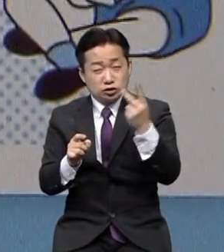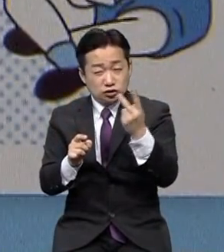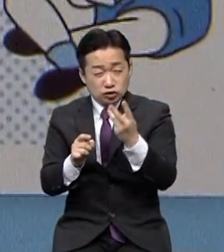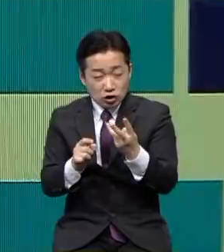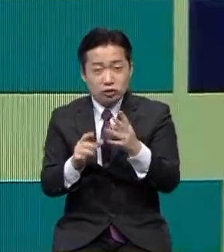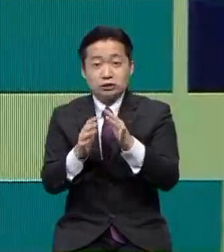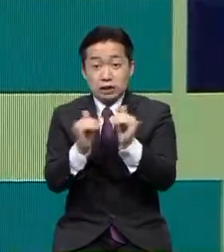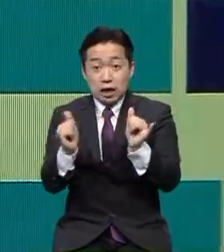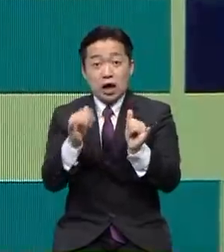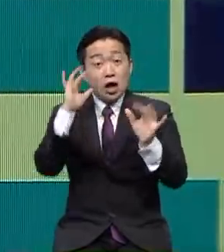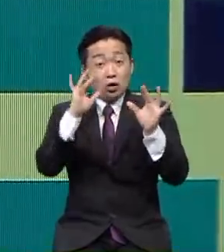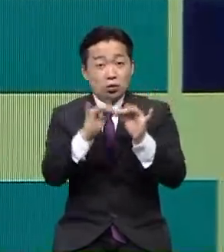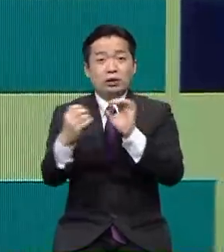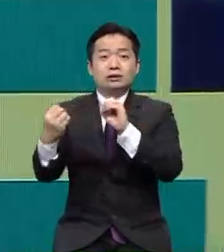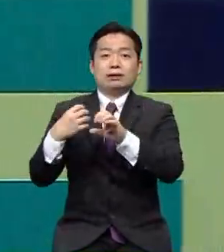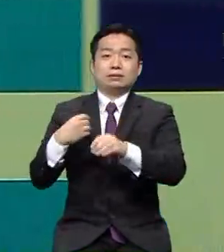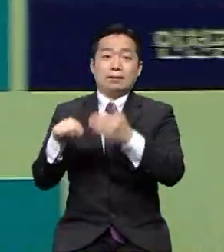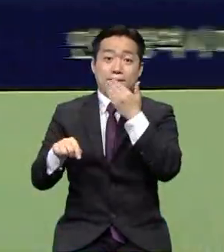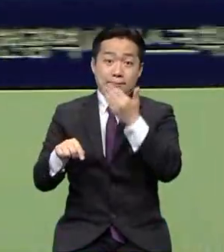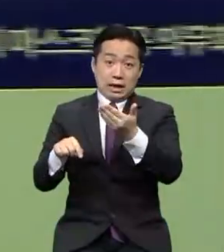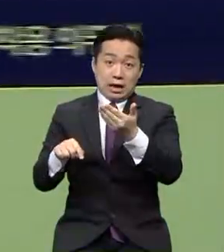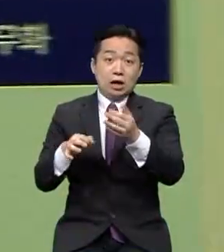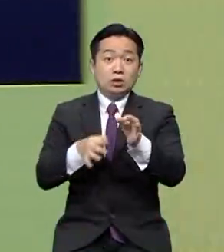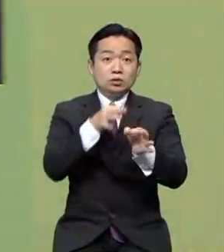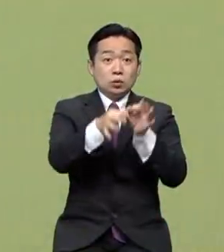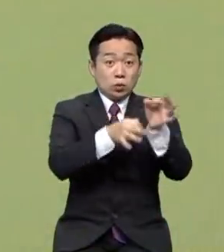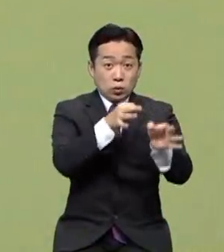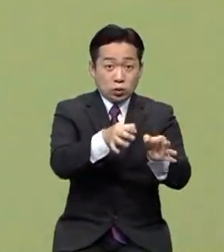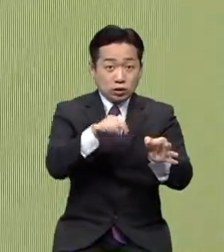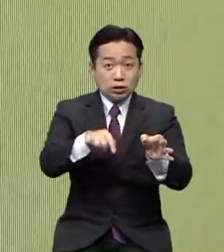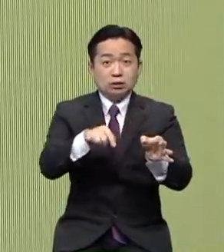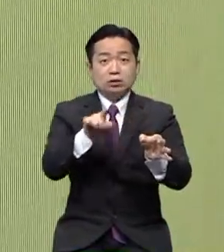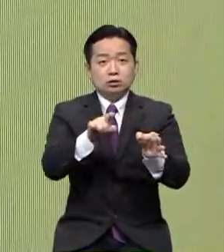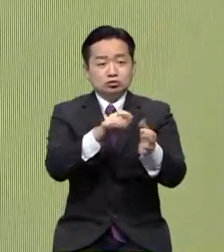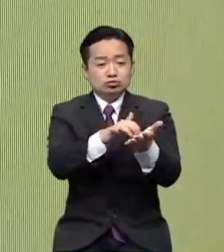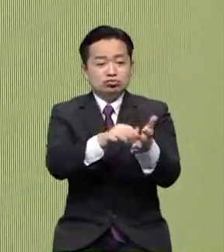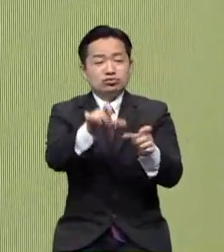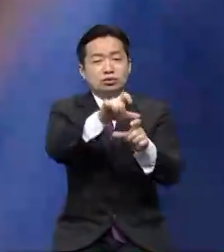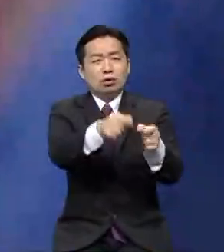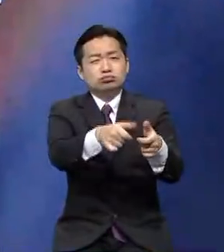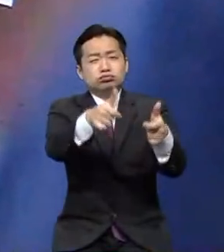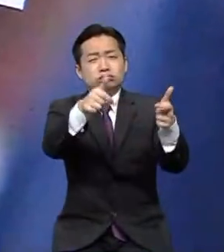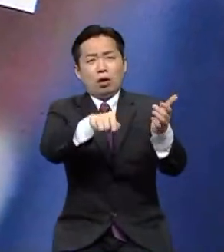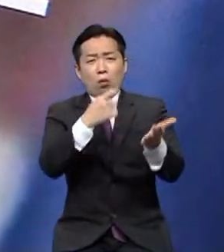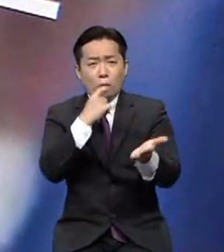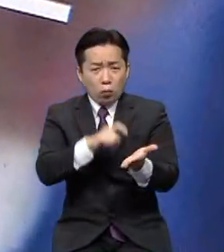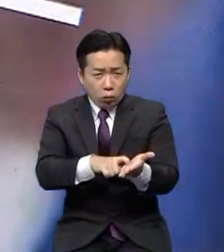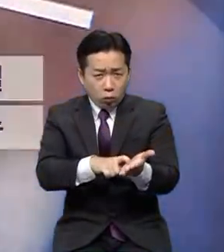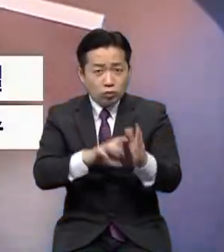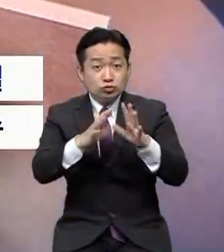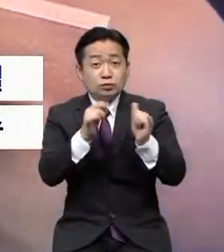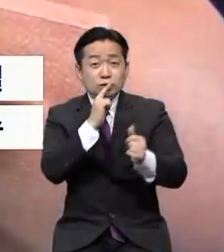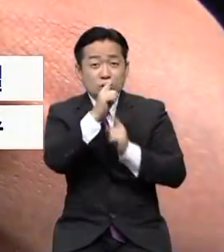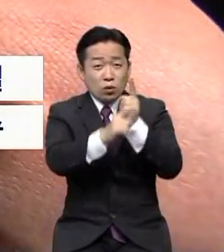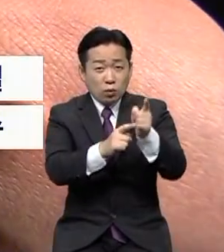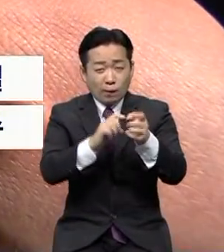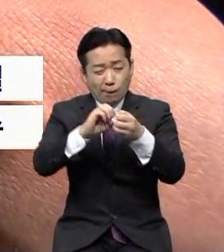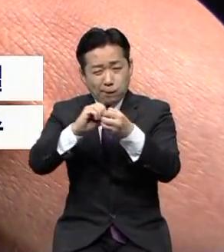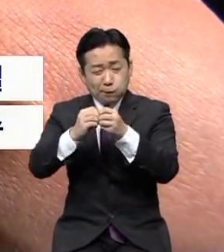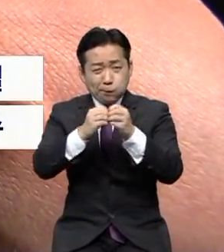때문에 돈을 써서 머릿수 채우기가 훨씬 수월합니다. 국민청원이 왜곡되고 순수성이 깨질 수 있는 상황.